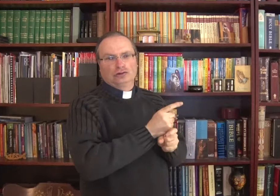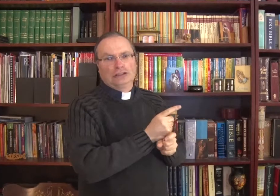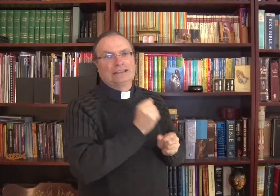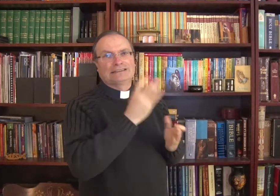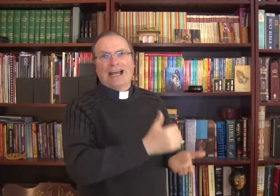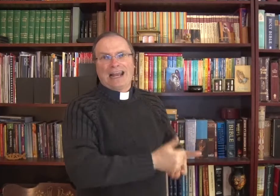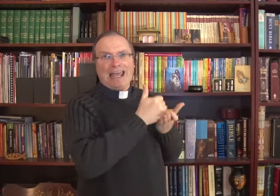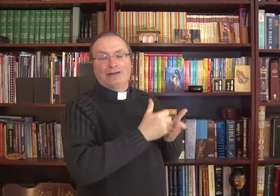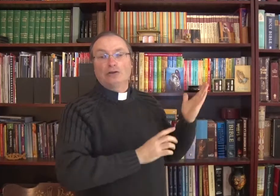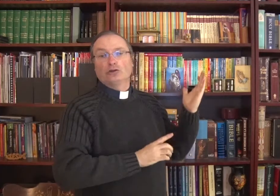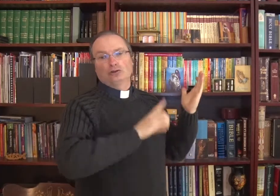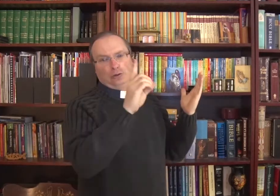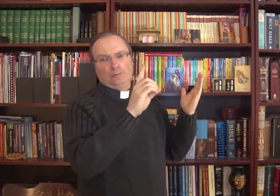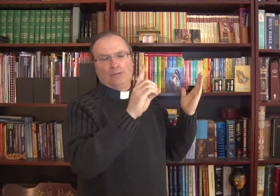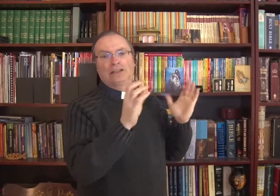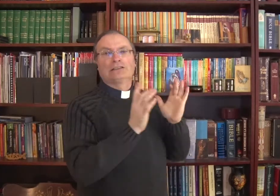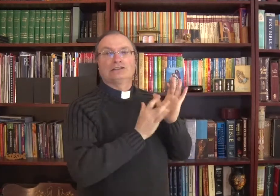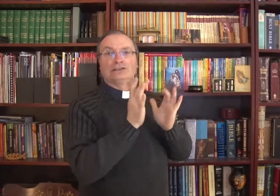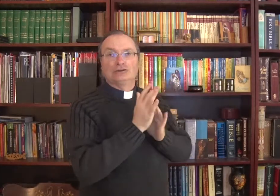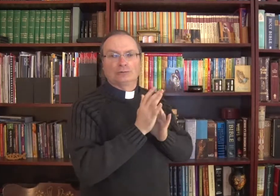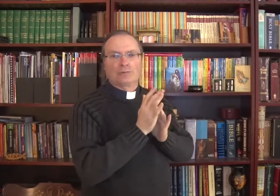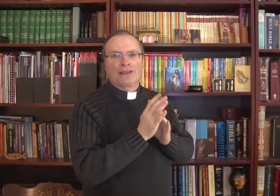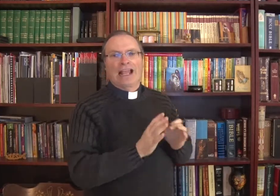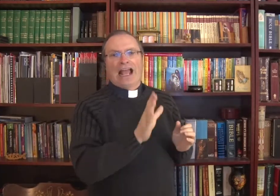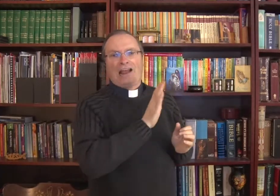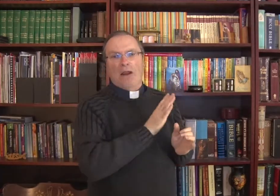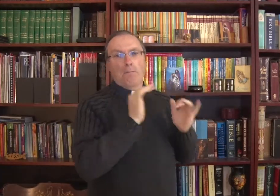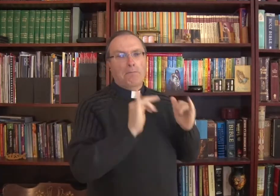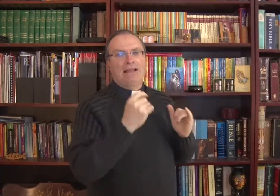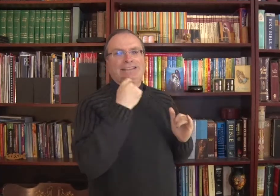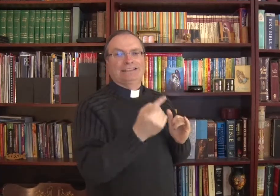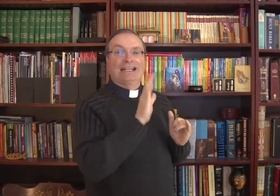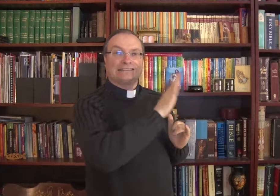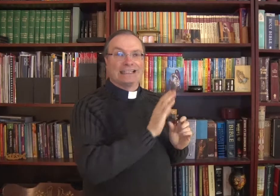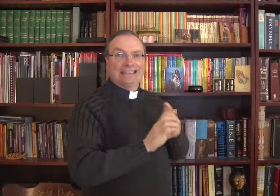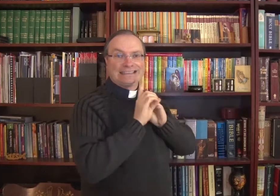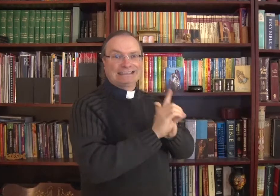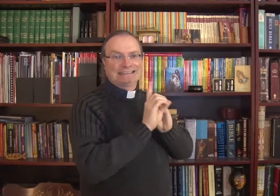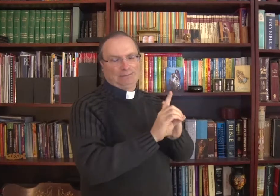sans l’aide de Dieu. Jésus avait même dit à ses disciples: